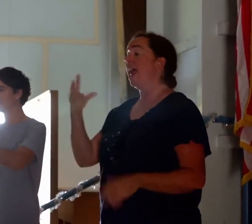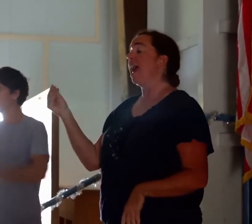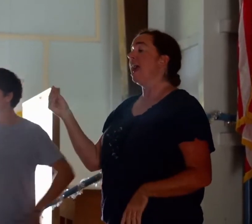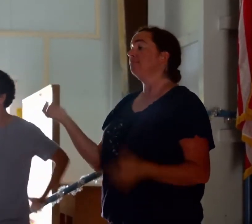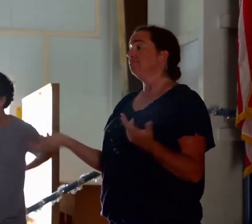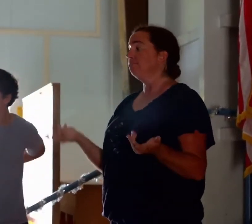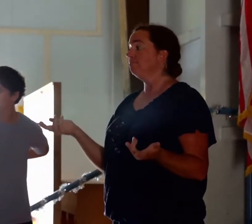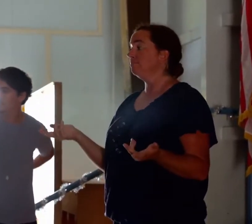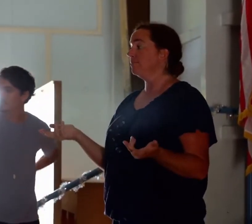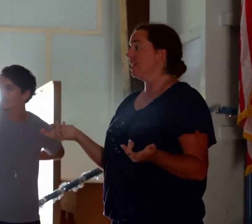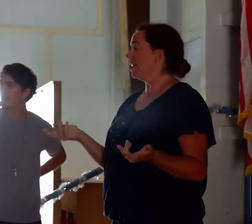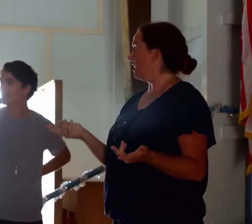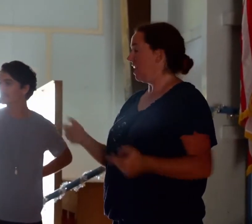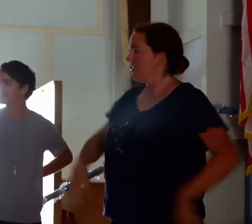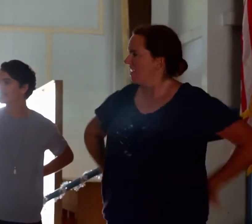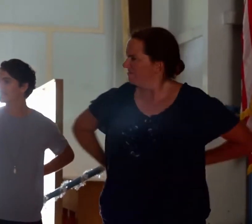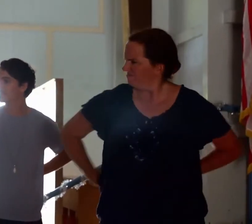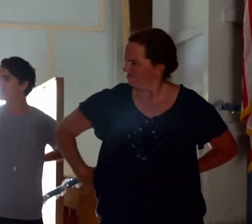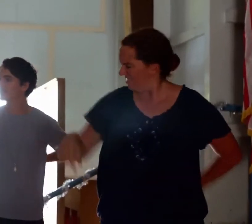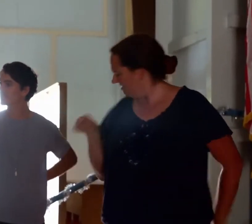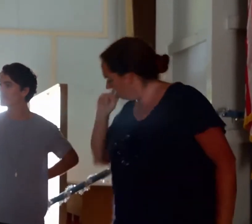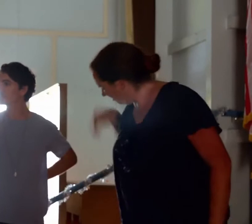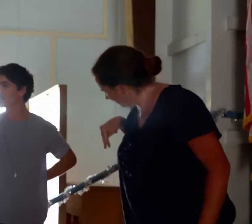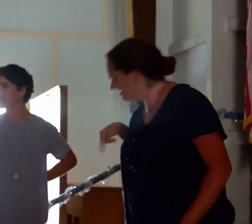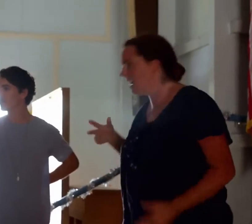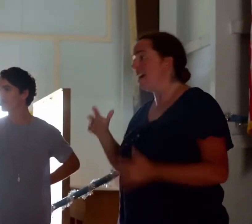Et, cette chose dans votre dos, vous permet de ressentir la musique.